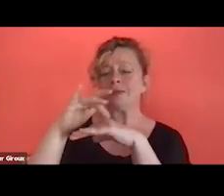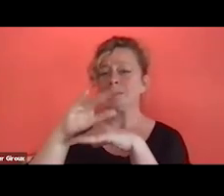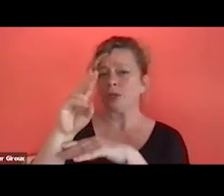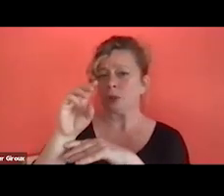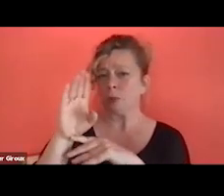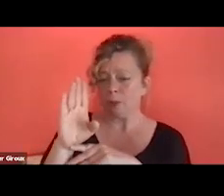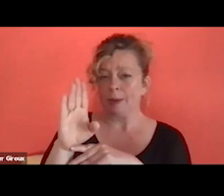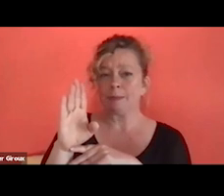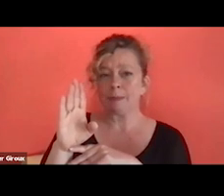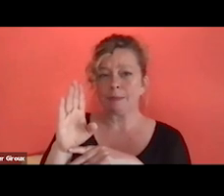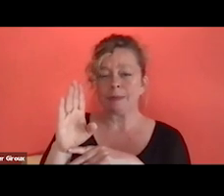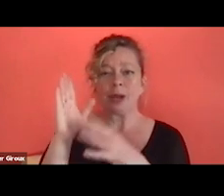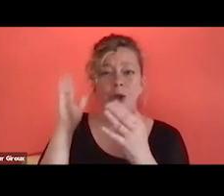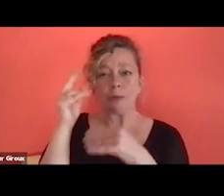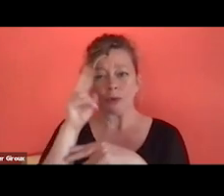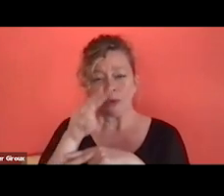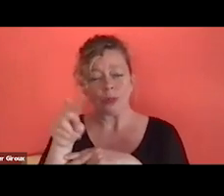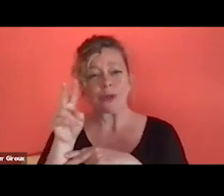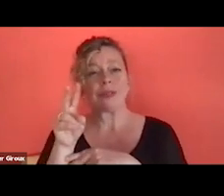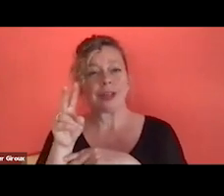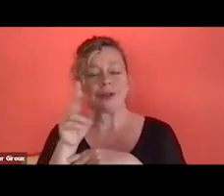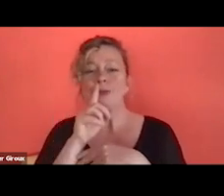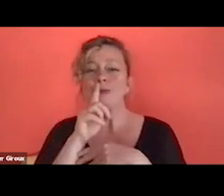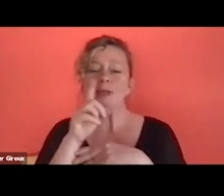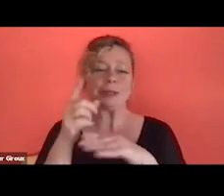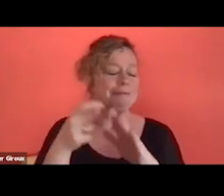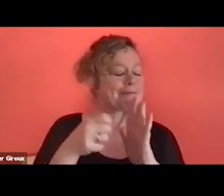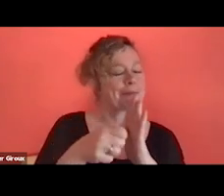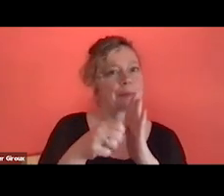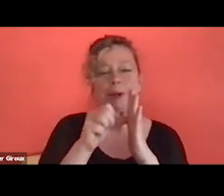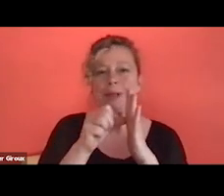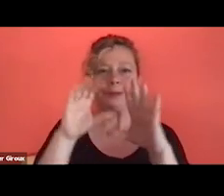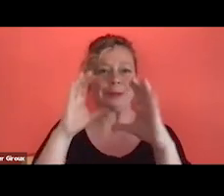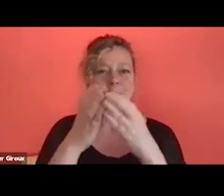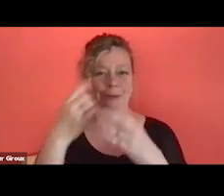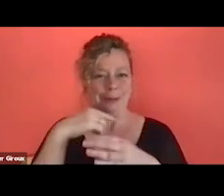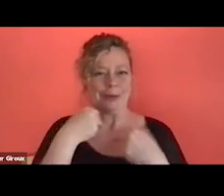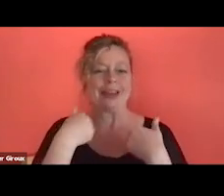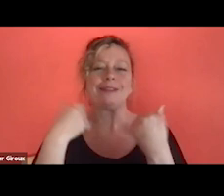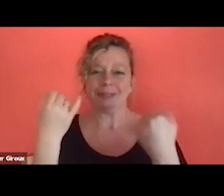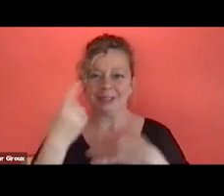pero solo espero que le echen un vistazo, estoy realmente impresionada por el grupo que pudimos reunir hoy.